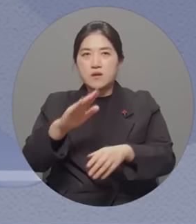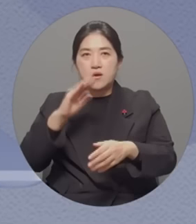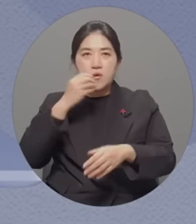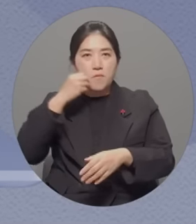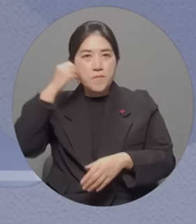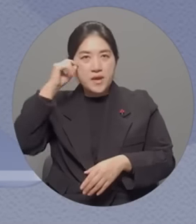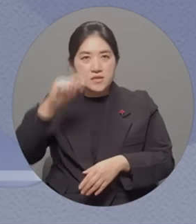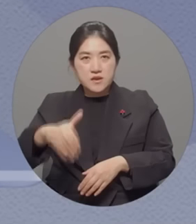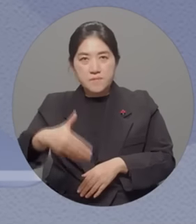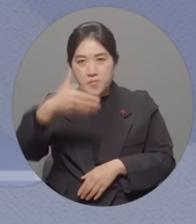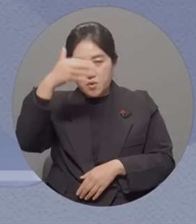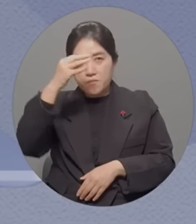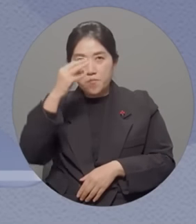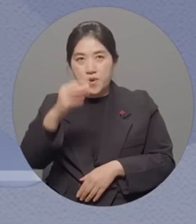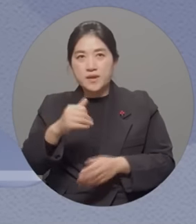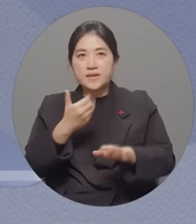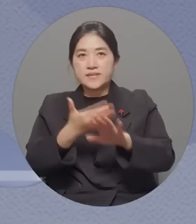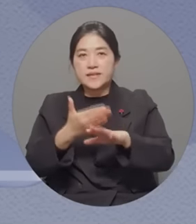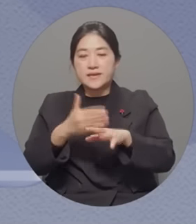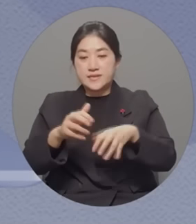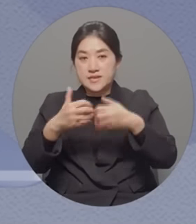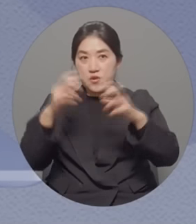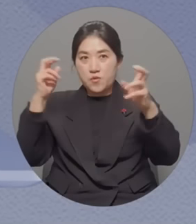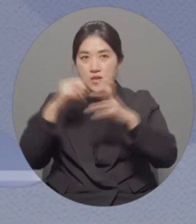이 업체의 홈페이지를 찾아봤습니다.